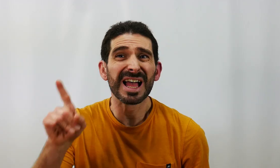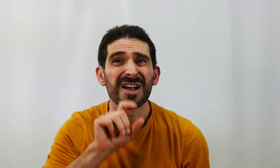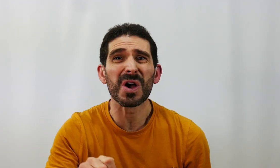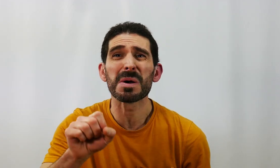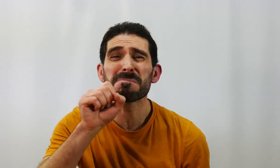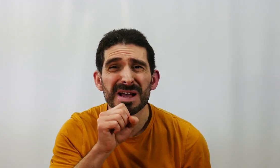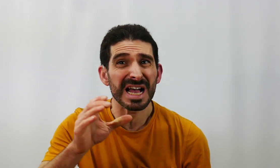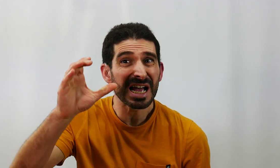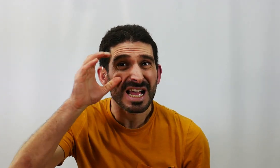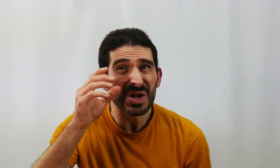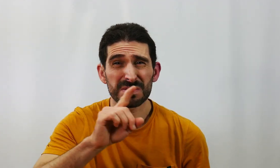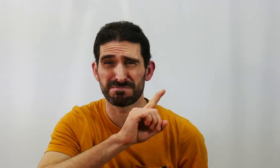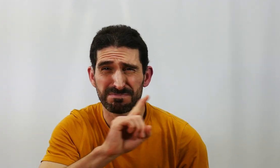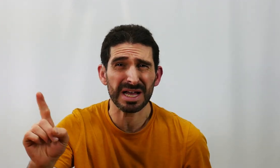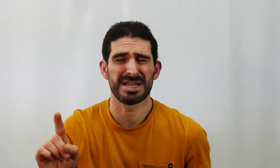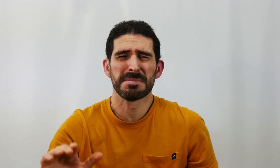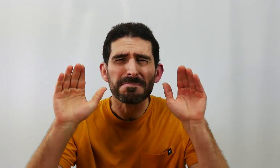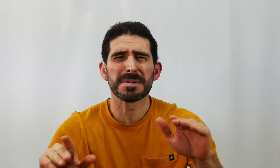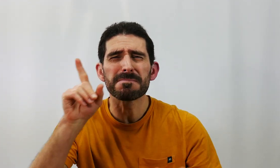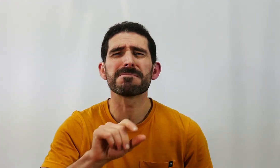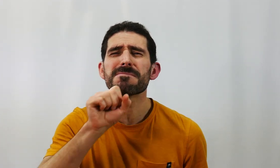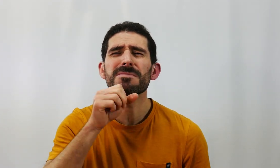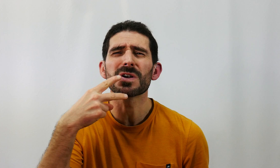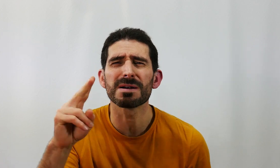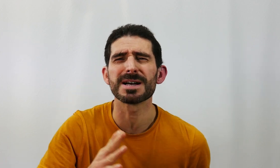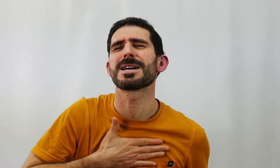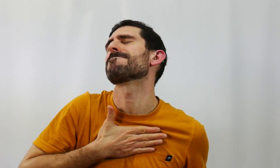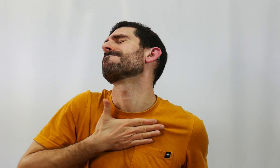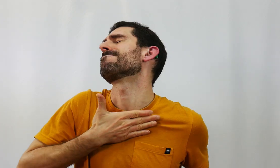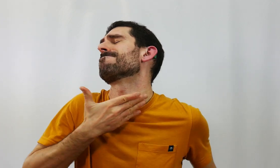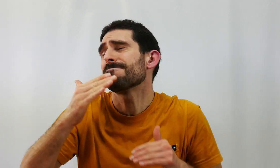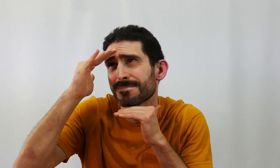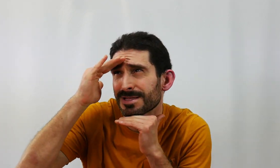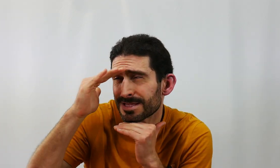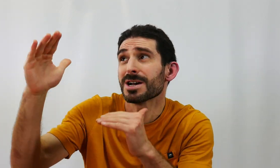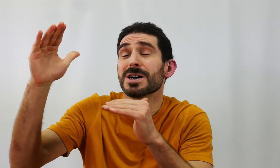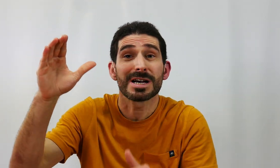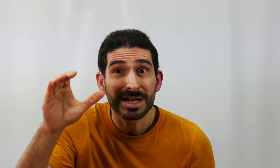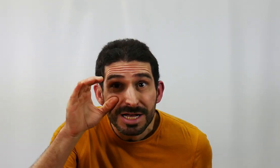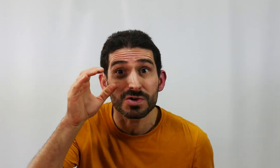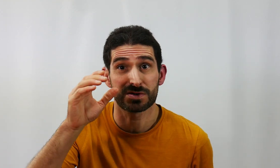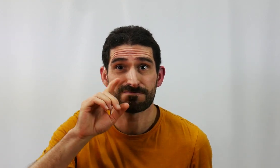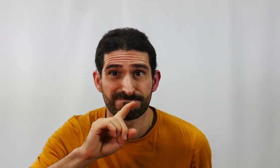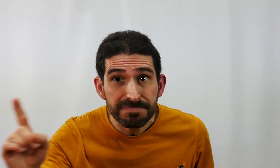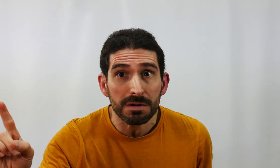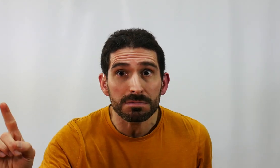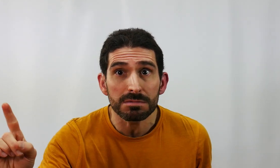Donc, les grands-mères, ne les écoute pas ! Même ta grand-mère que tu aimes et adores, ne l'écoute pas !